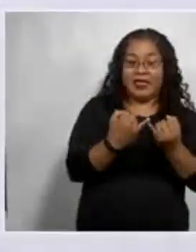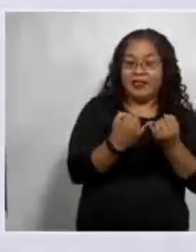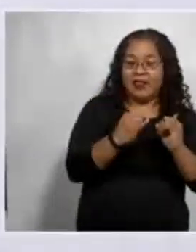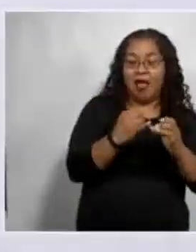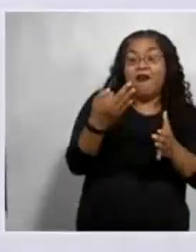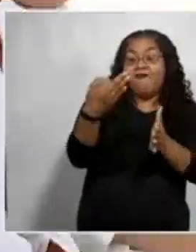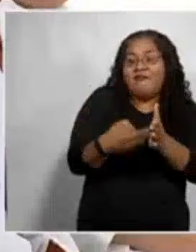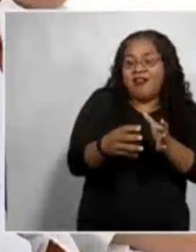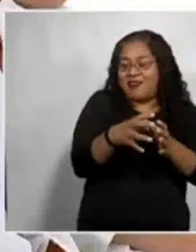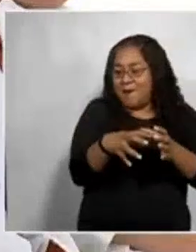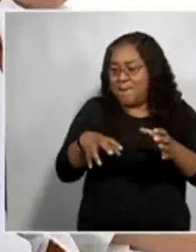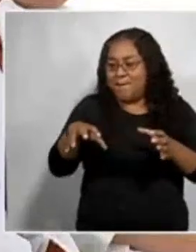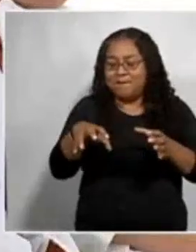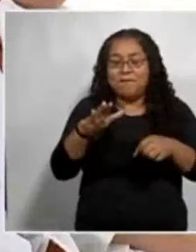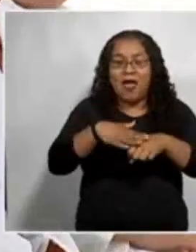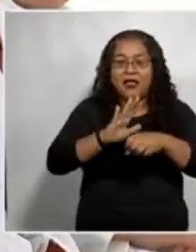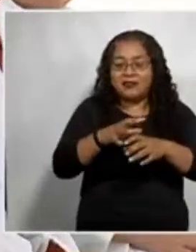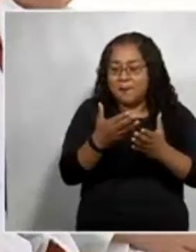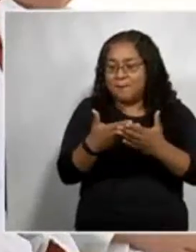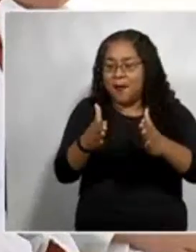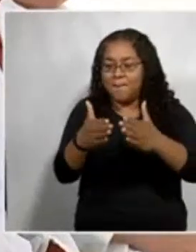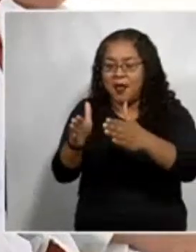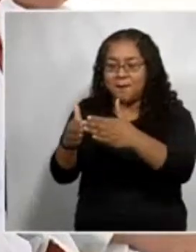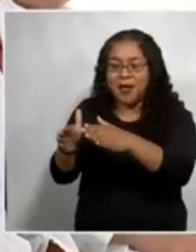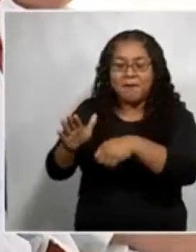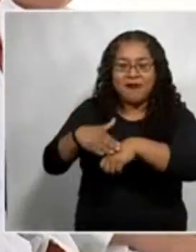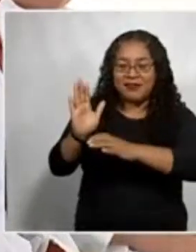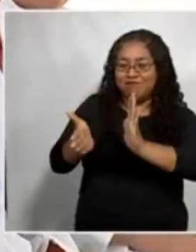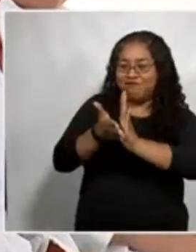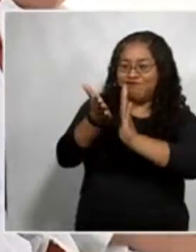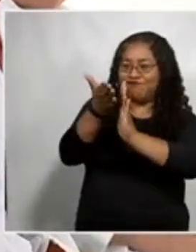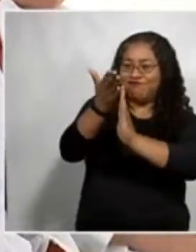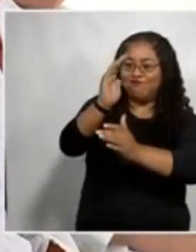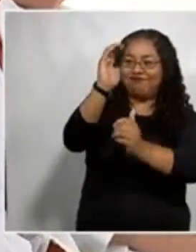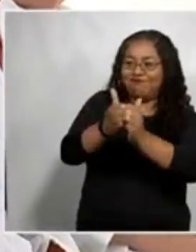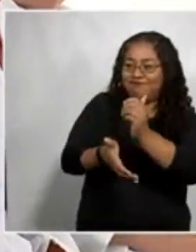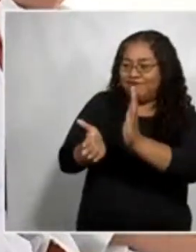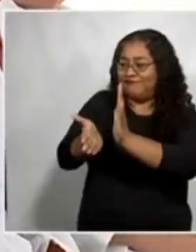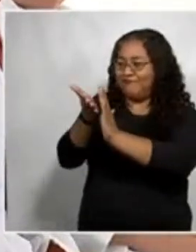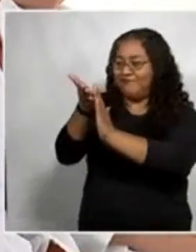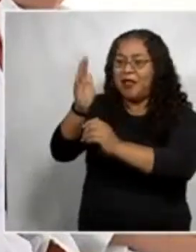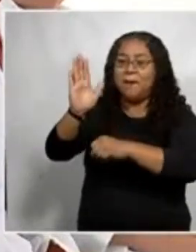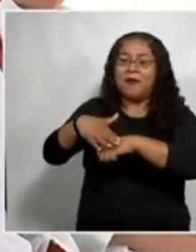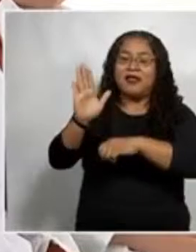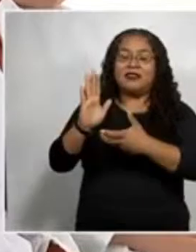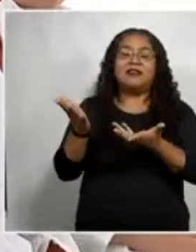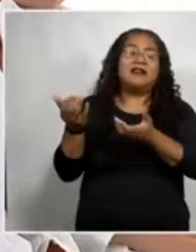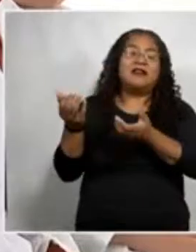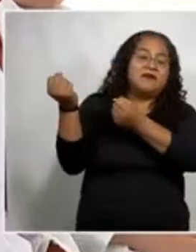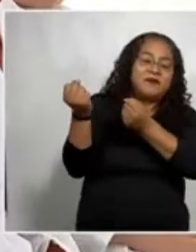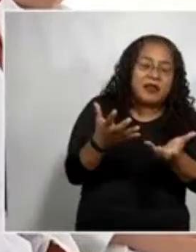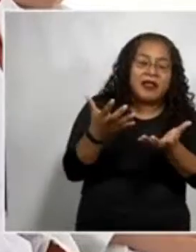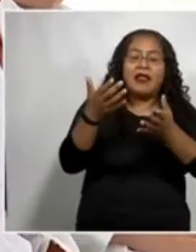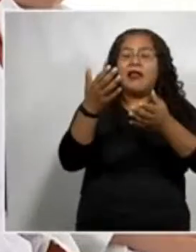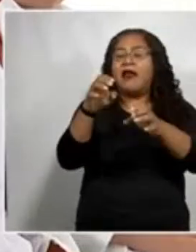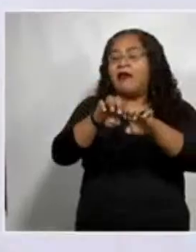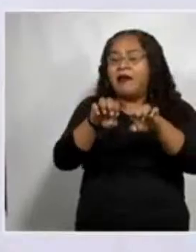a poco va a ir terminándose las sobre todo el equipamiento que falta por llegar para